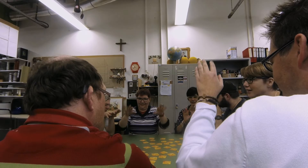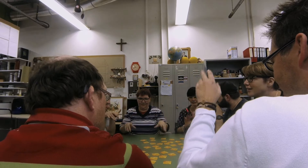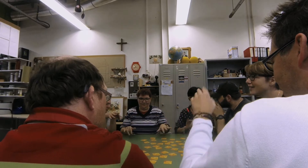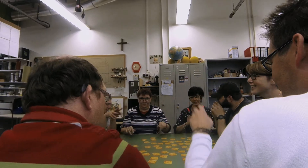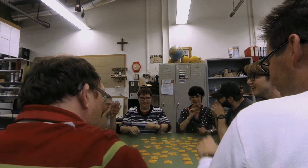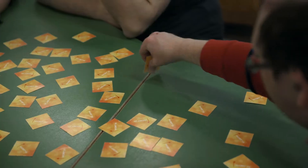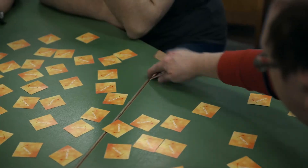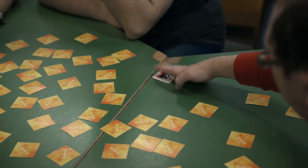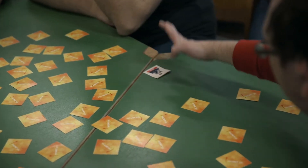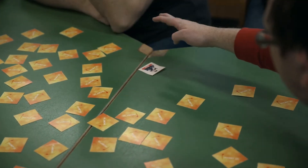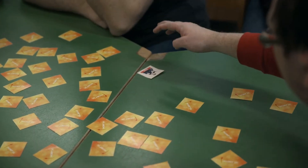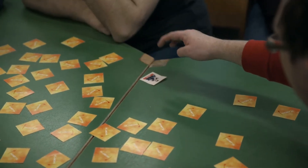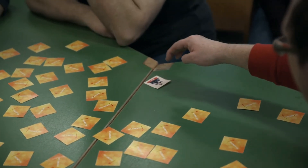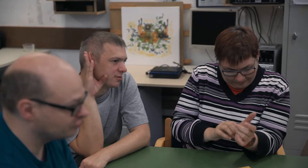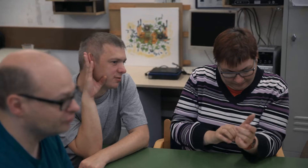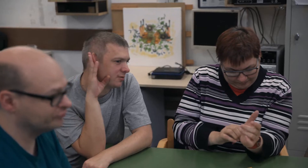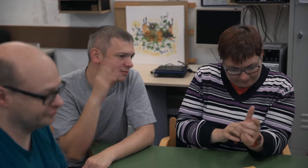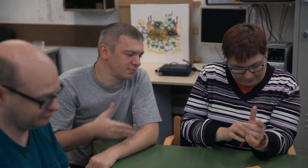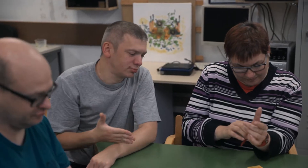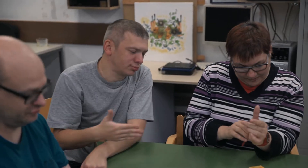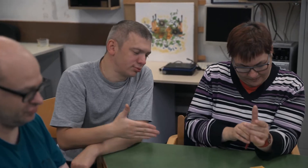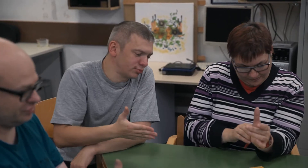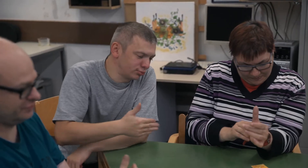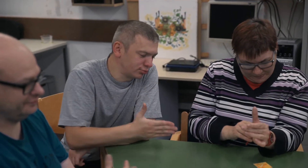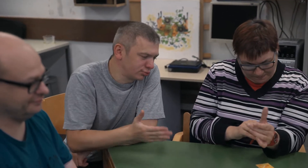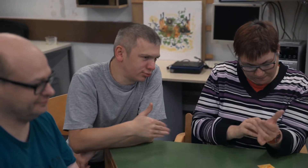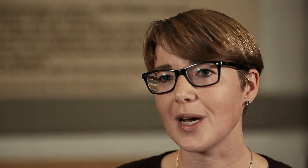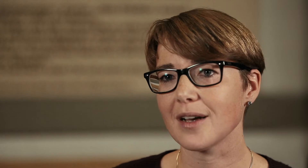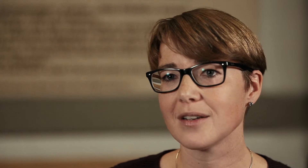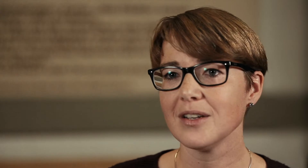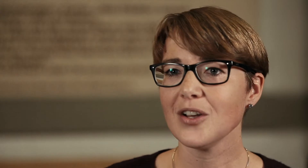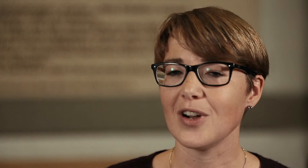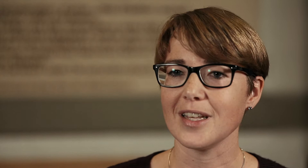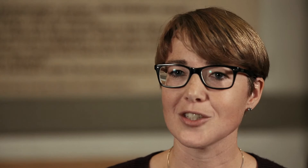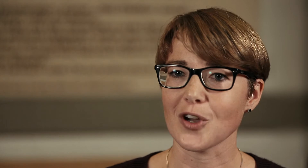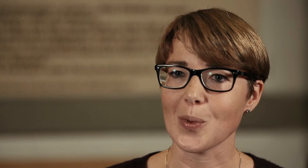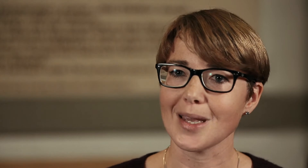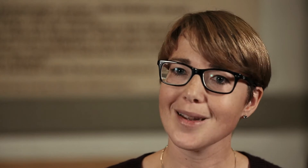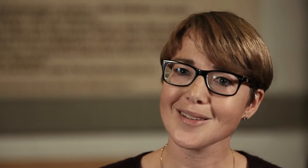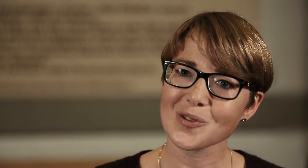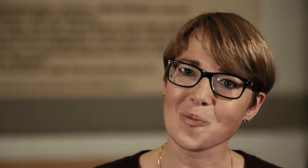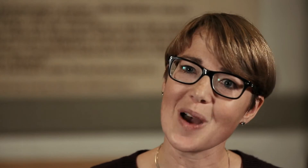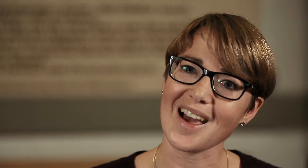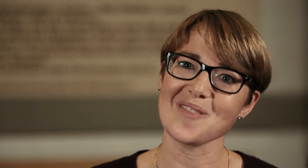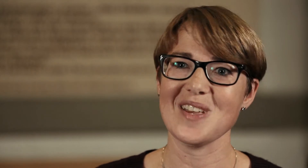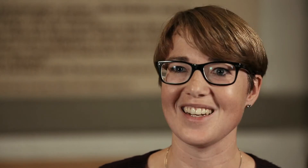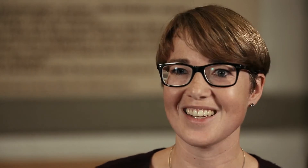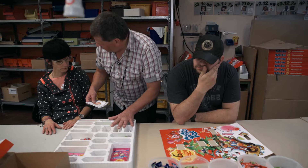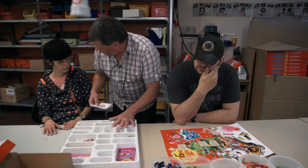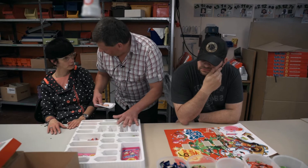Das ist super für die gehörlosen Menschen oder auch für die Menschen mit Schwierigkeiten in der Lautsprache. Weil jetzt auf einmal jeder so ein paar Gebärden kann.